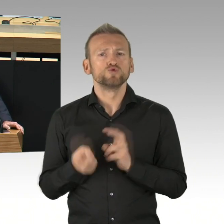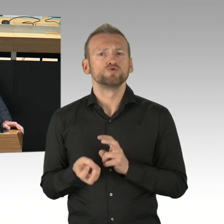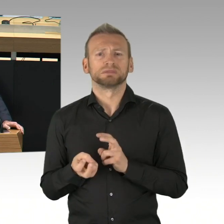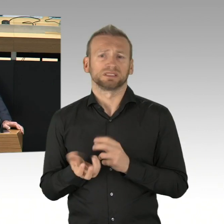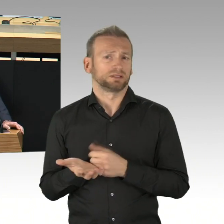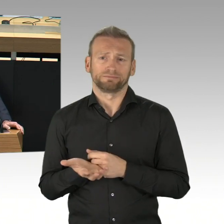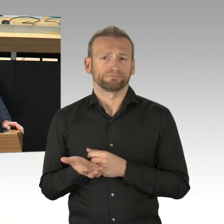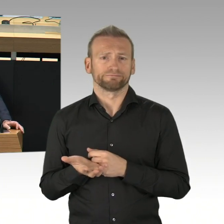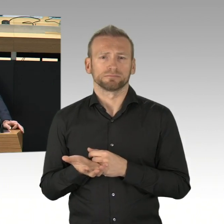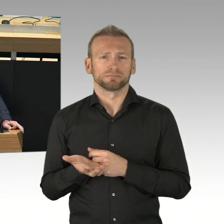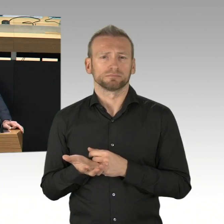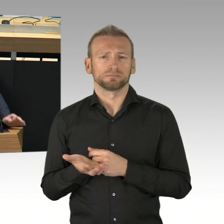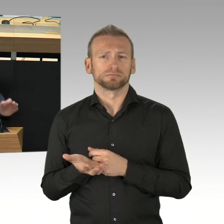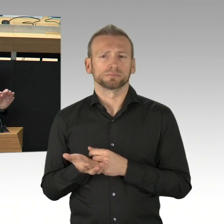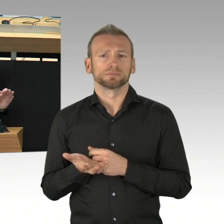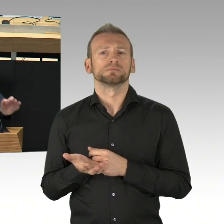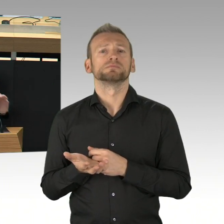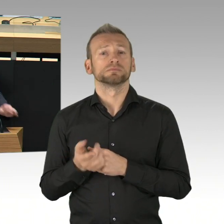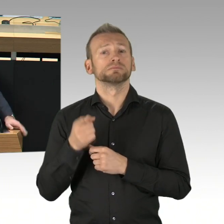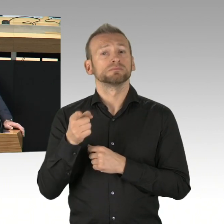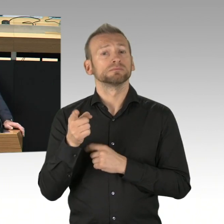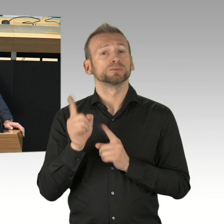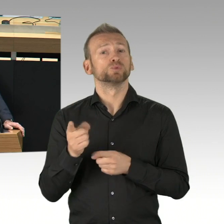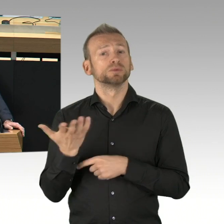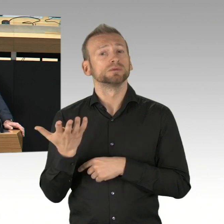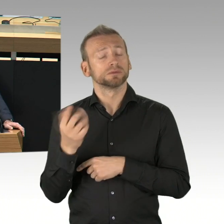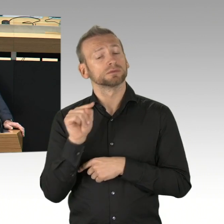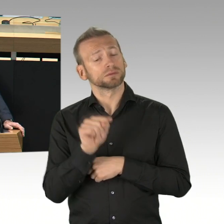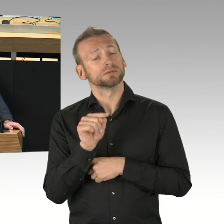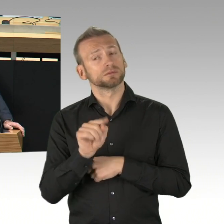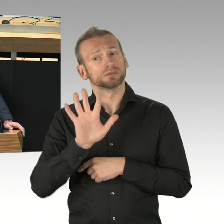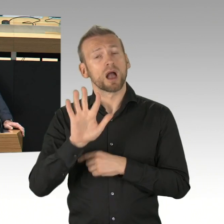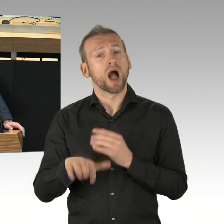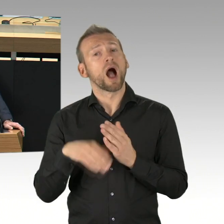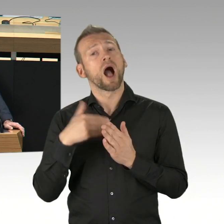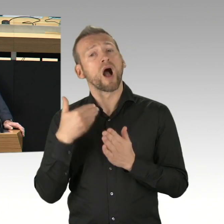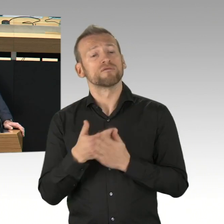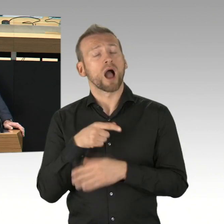und dass Sie die von Ihnen erweckten Erwartungen und Hoffnungen vieler Mieterinnen und Mieter